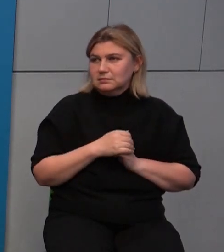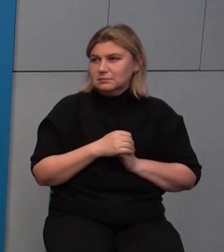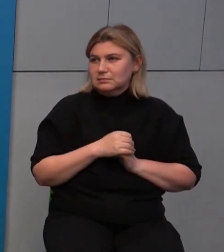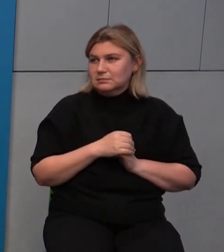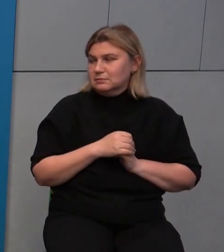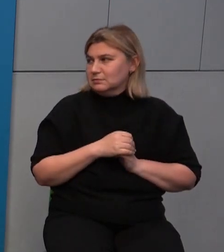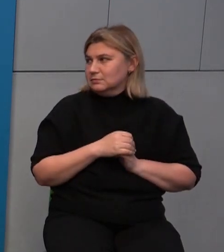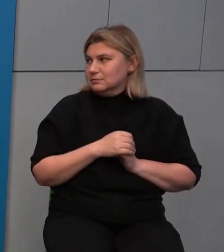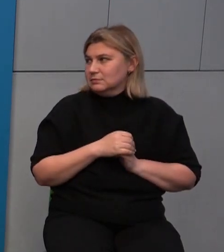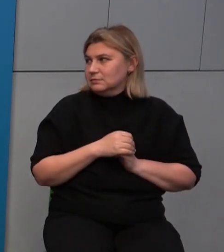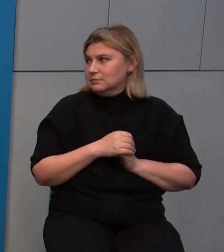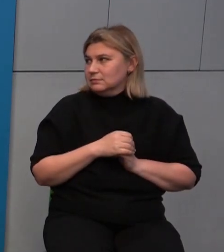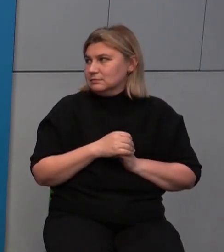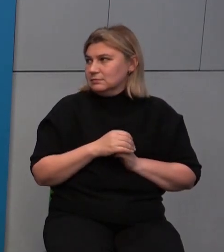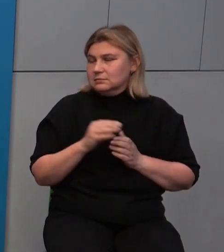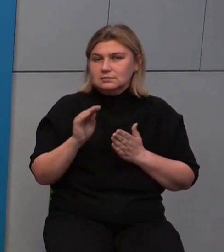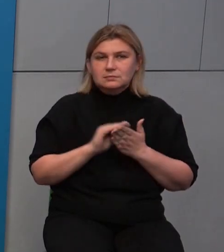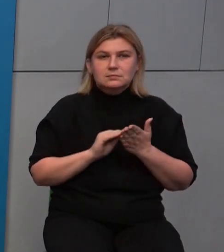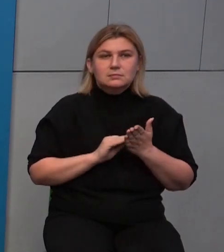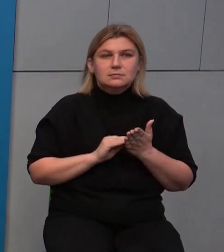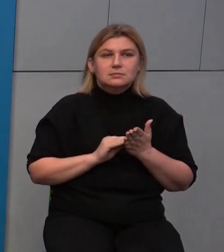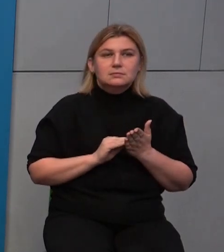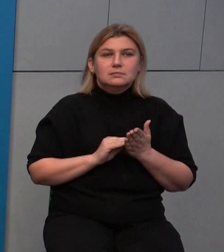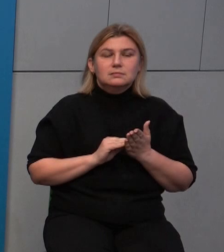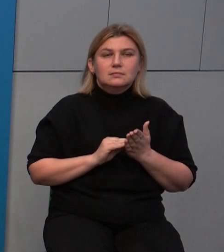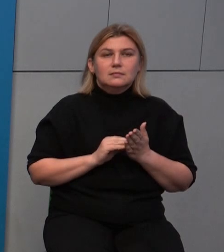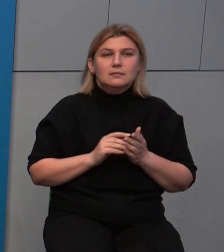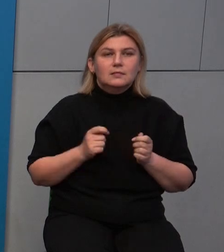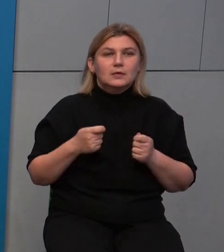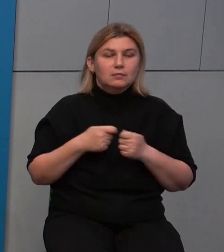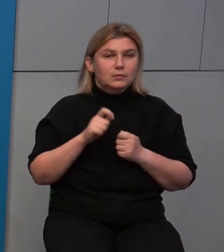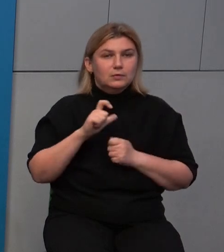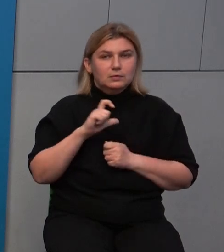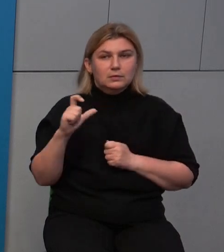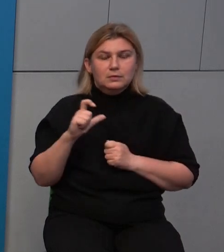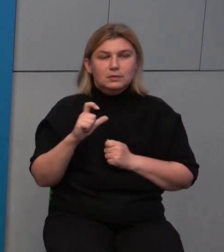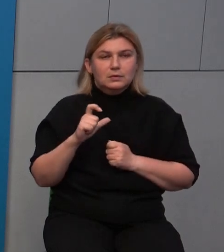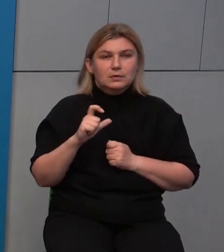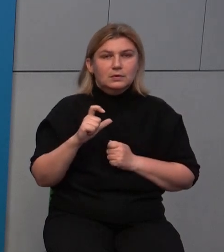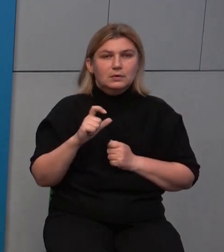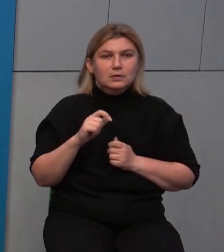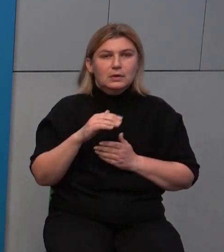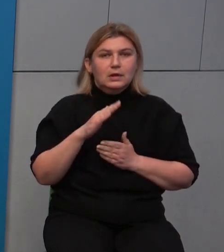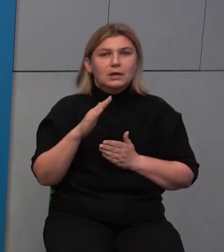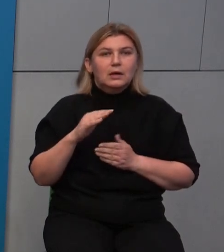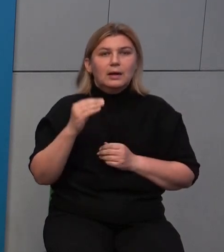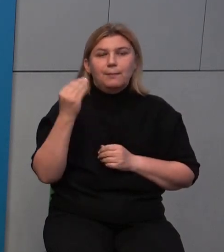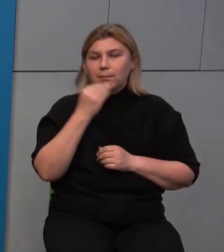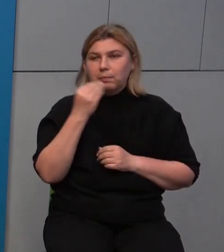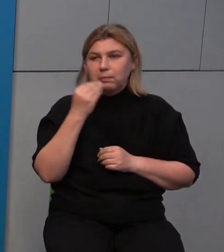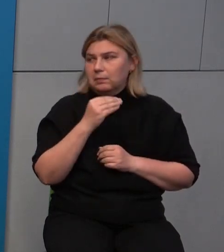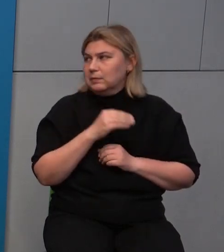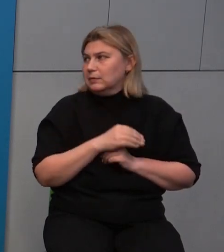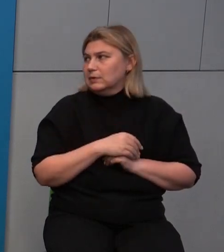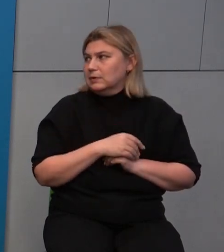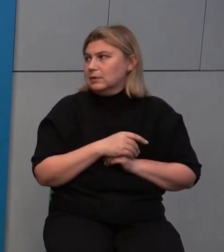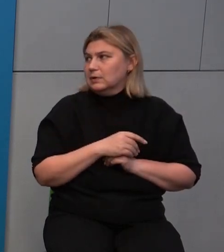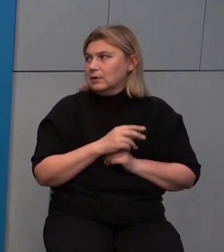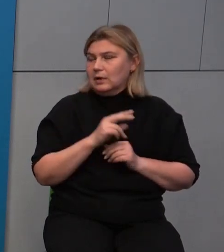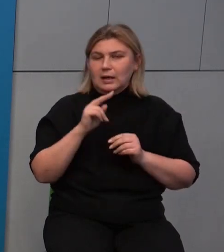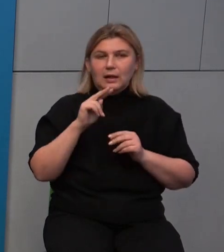też pisarstwo, literatura współczesna krajów bałtyckich, Litwy, Łotwy i Estonii,